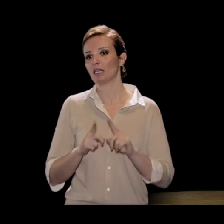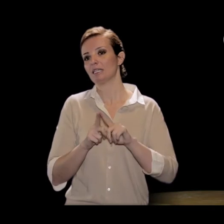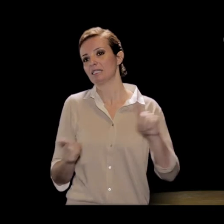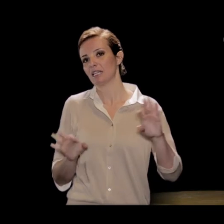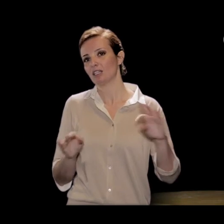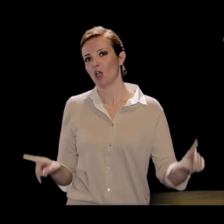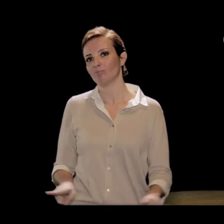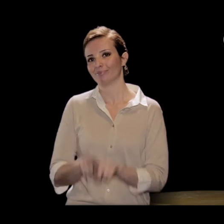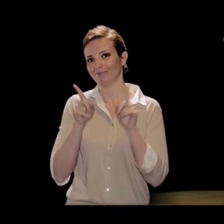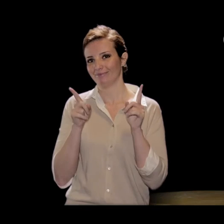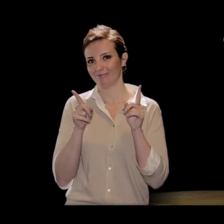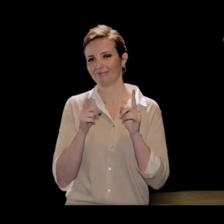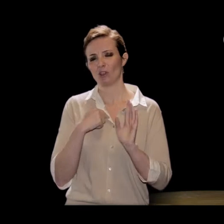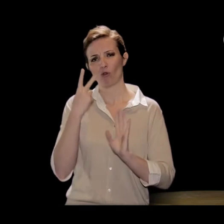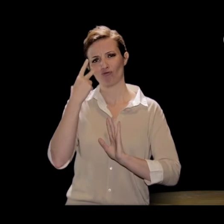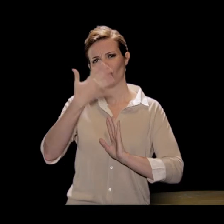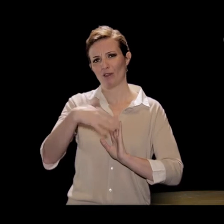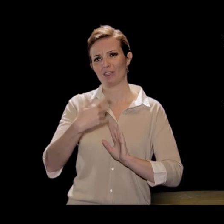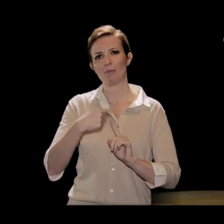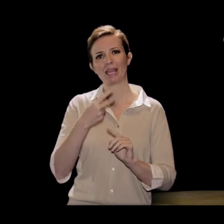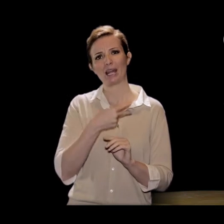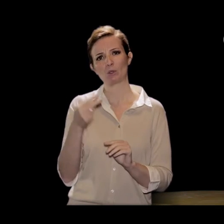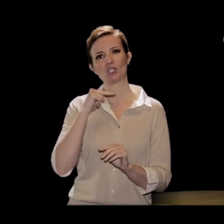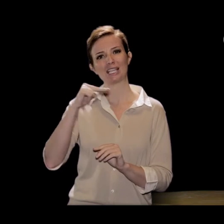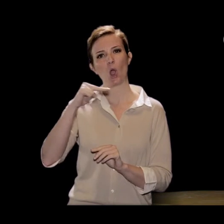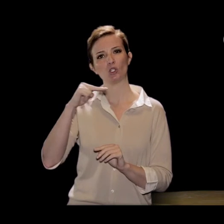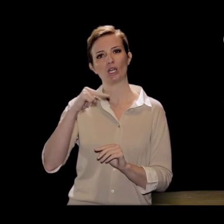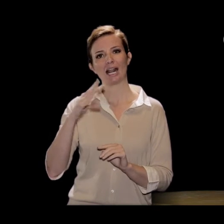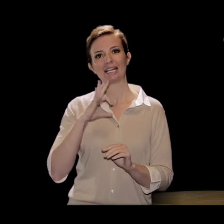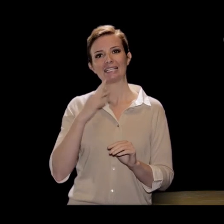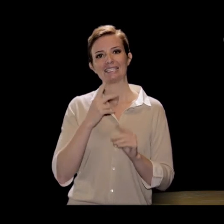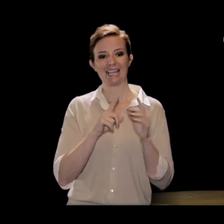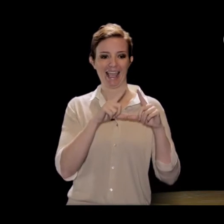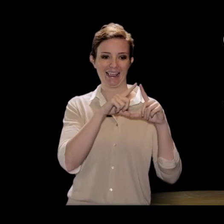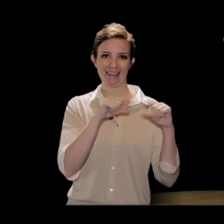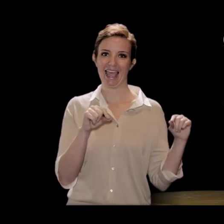Abbiamo già visto per le equazioni di secondo grado che se il loro discriminante, delta, è maggiore di 0,